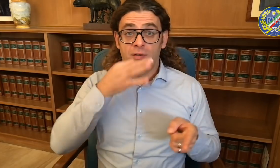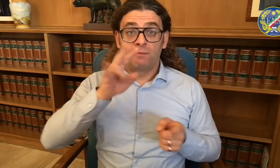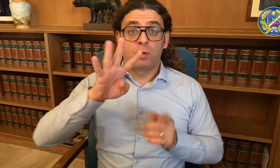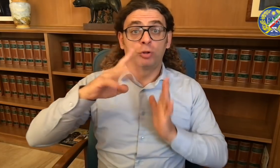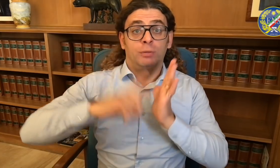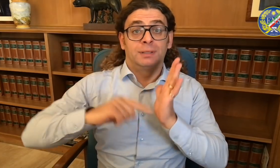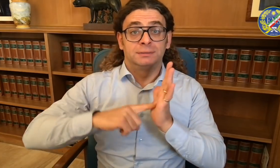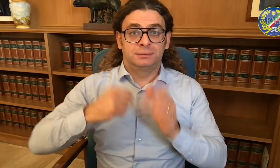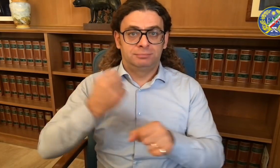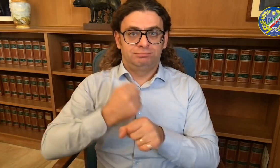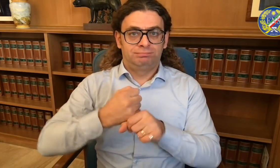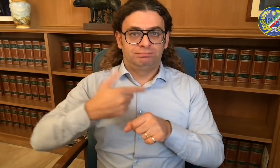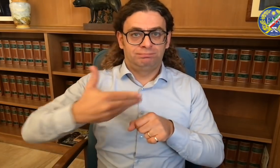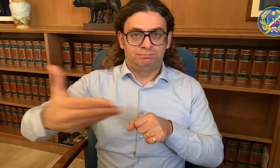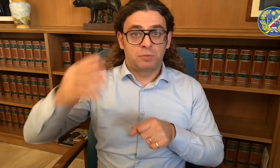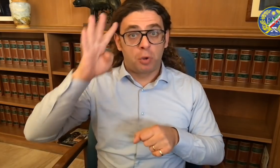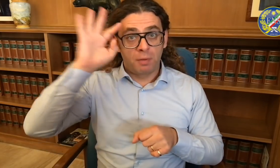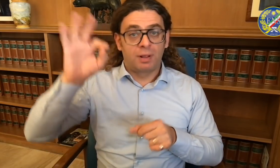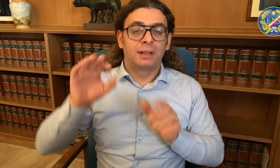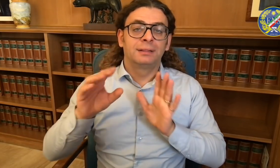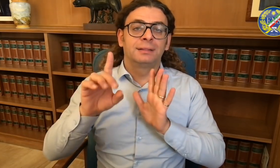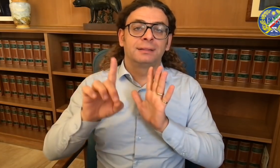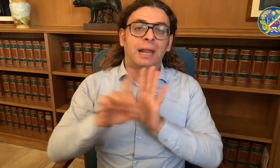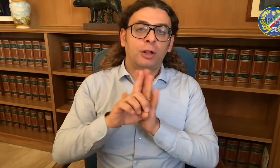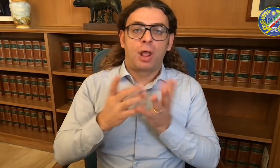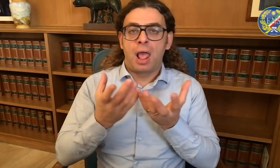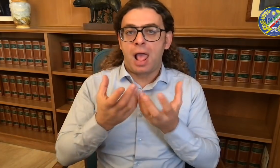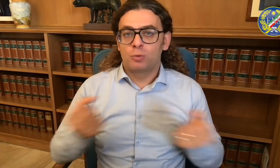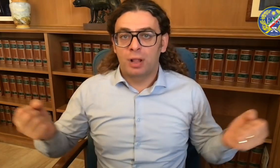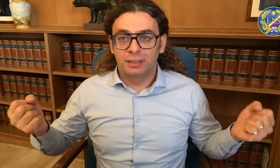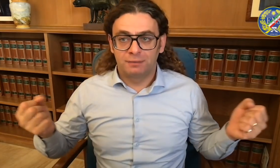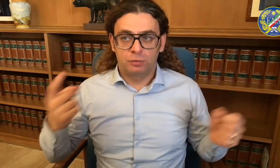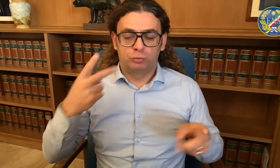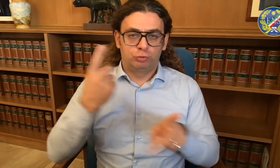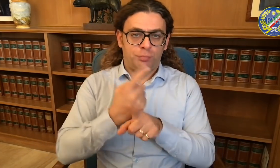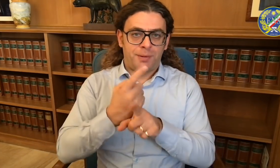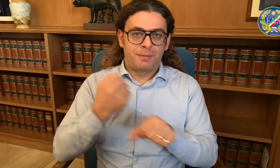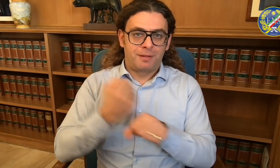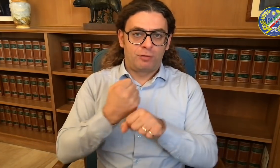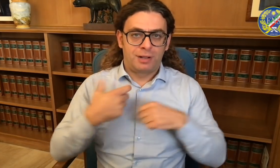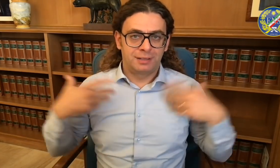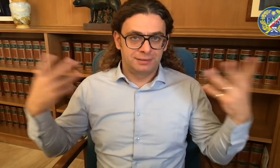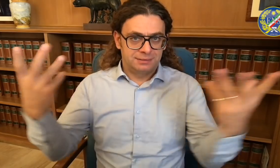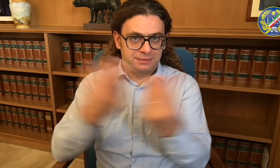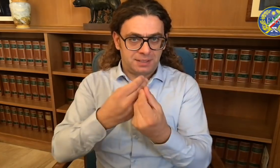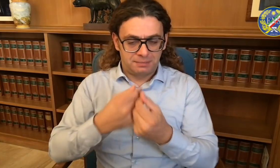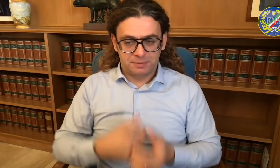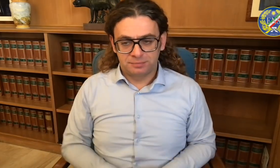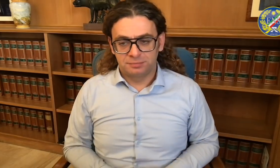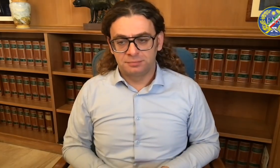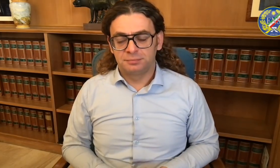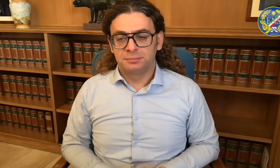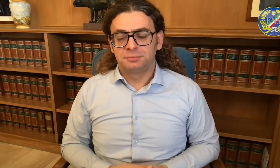Abbiamo adesso 24 mesi per la realizzazione del decreto attuativo al quale dobbiamo lavorare insieme.